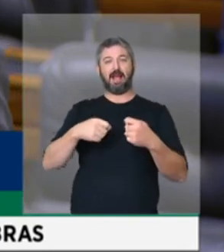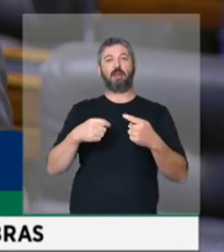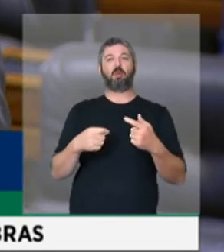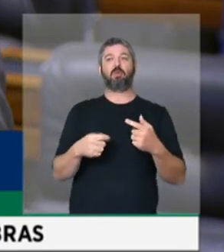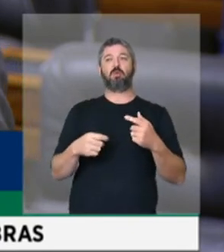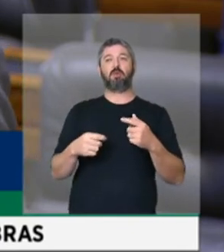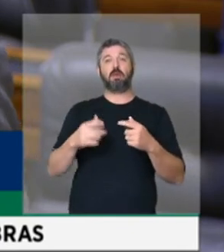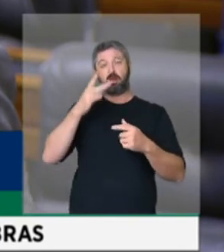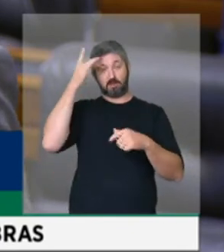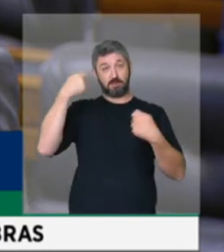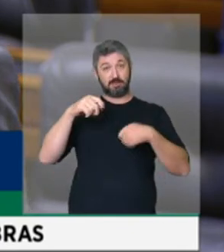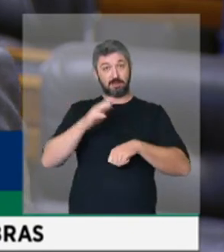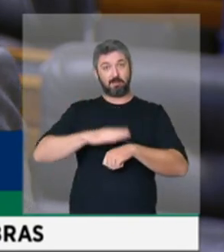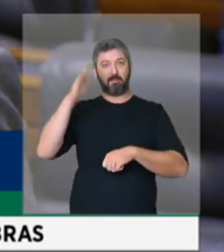INCLUSIVE ELEVAR AS AÇÕES DA PRÓPRIA ELETROBRAS FAZENDO